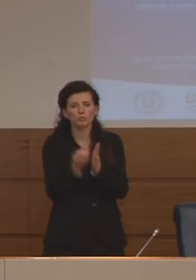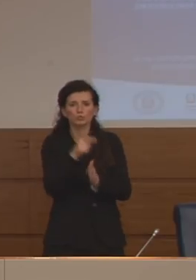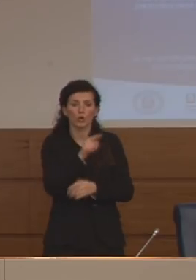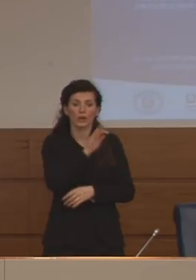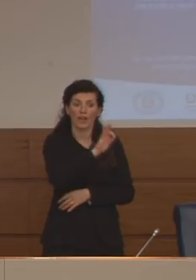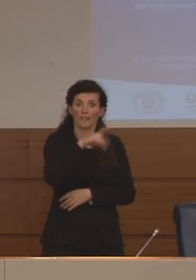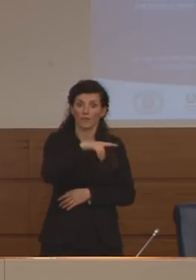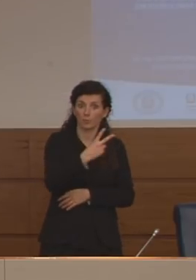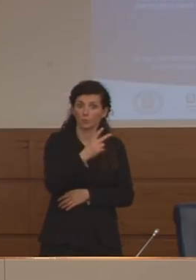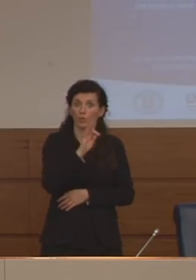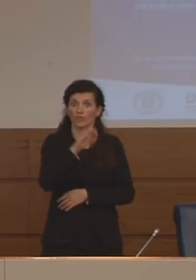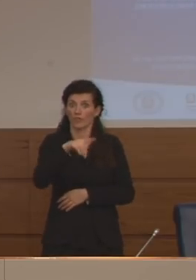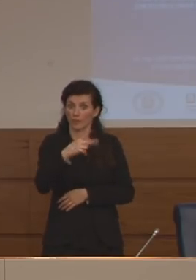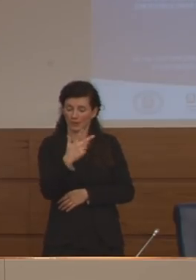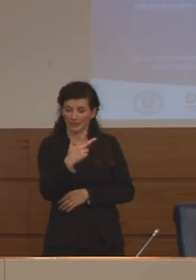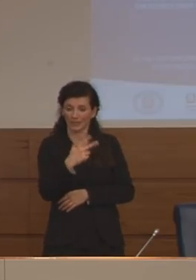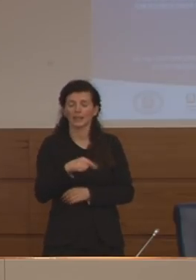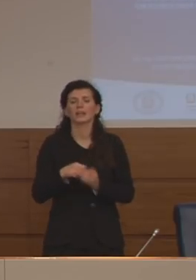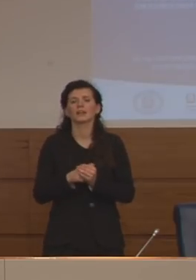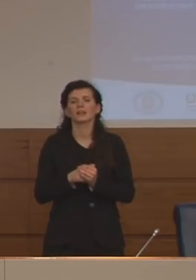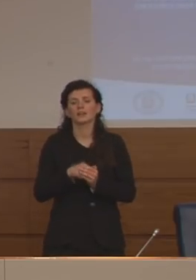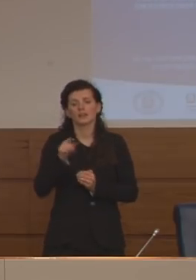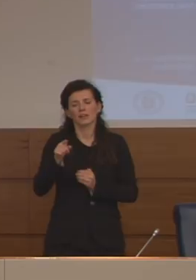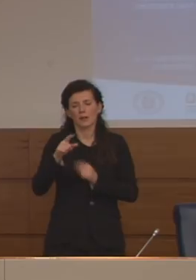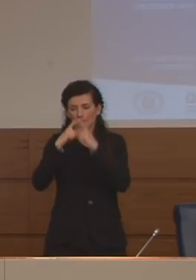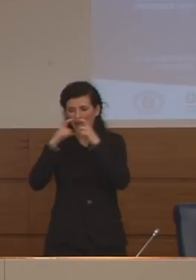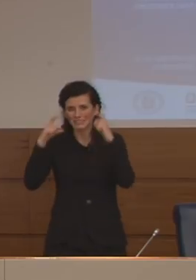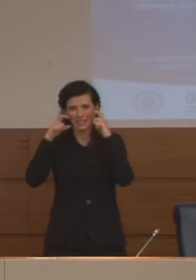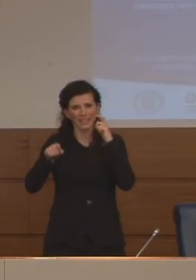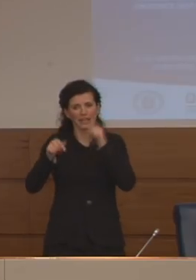invece la seconda tipologia, le mascherine chirurgiche intese come dispositivi